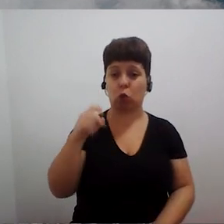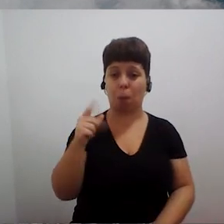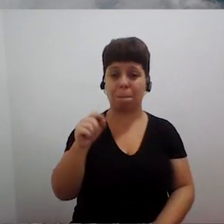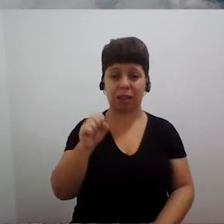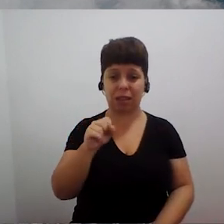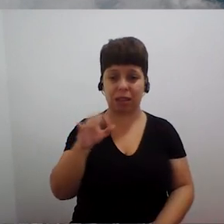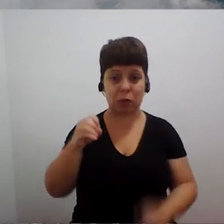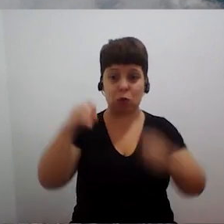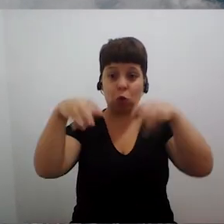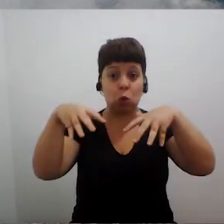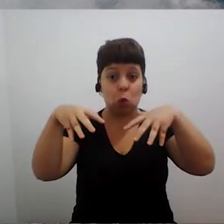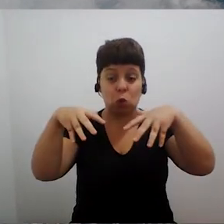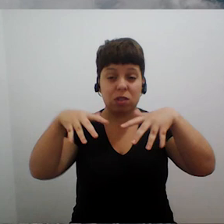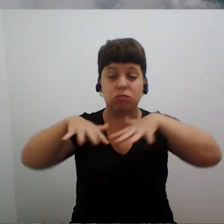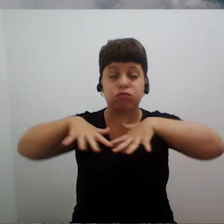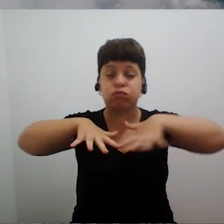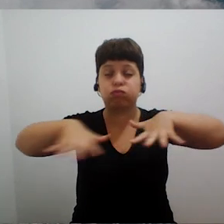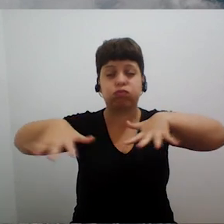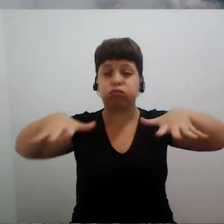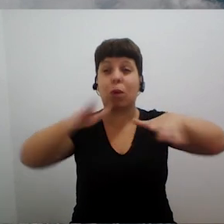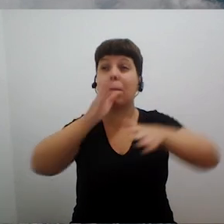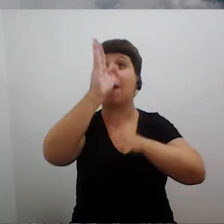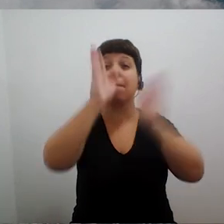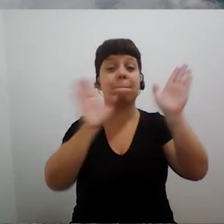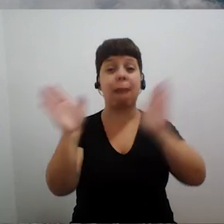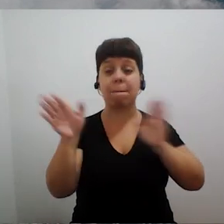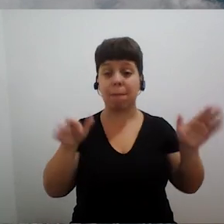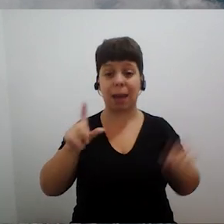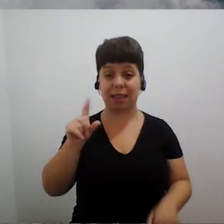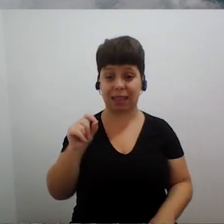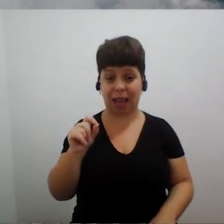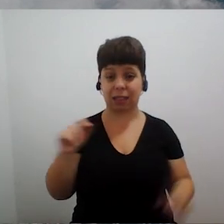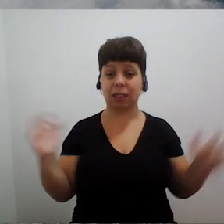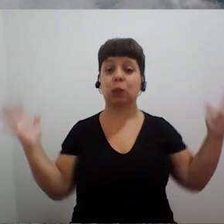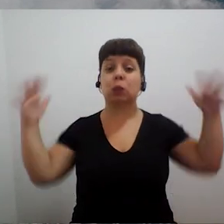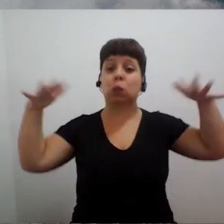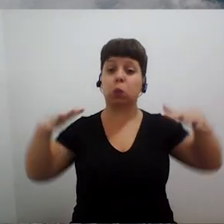sem impedimento, que se estende nas dez direções convergem as diferentes correntezas das paixões